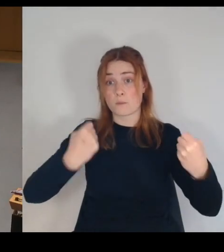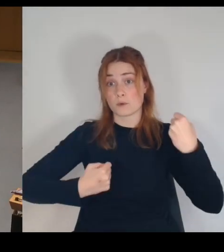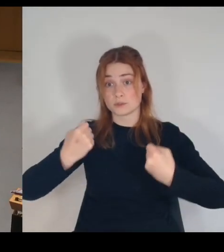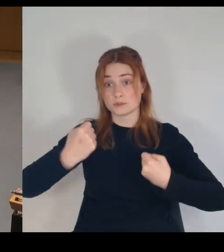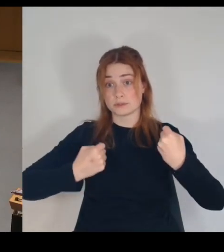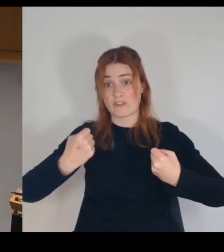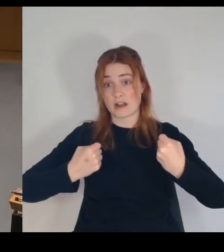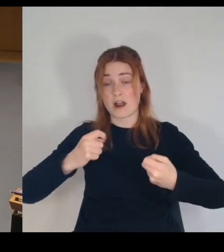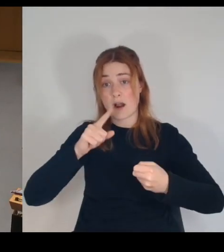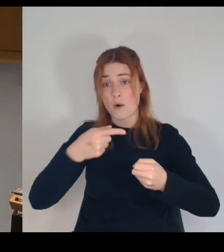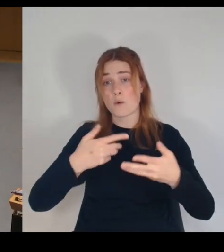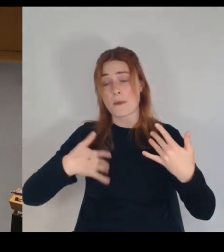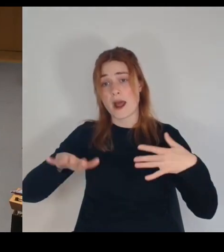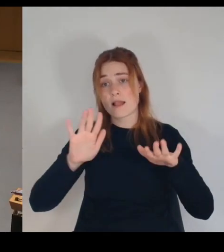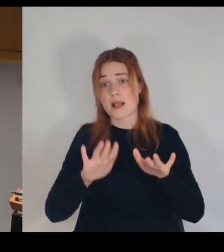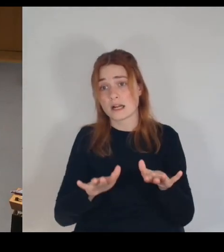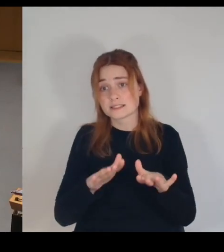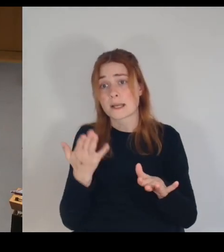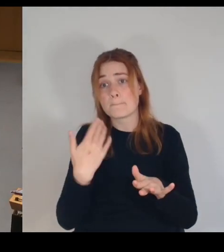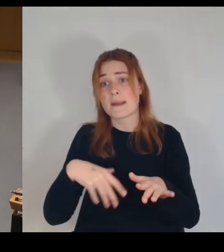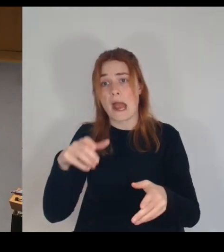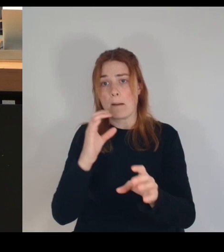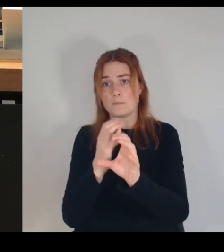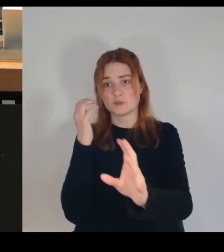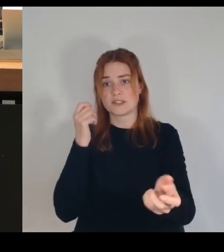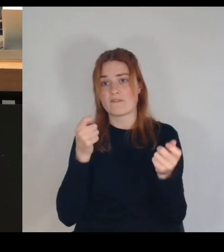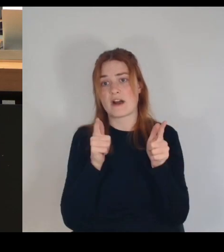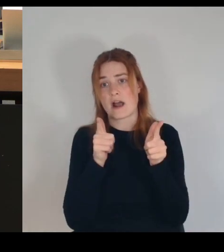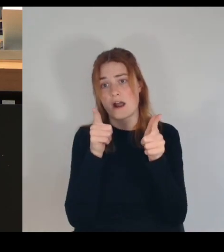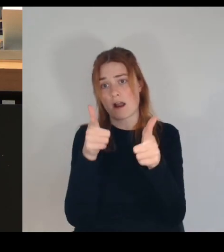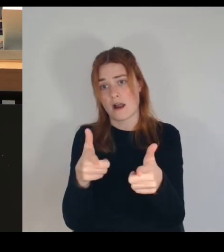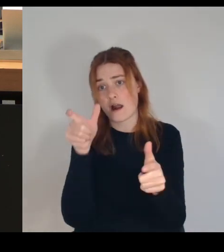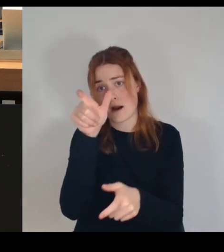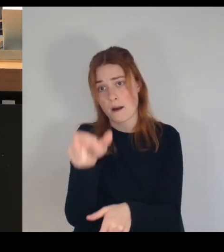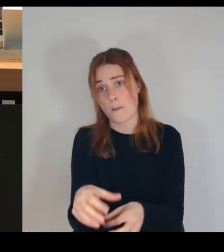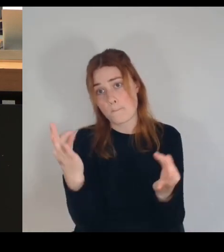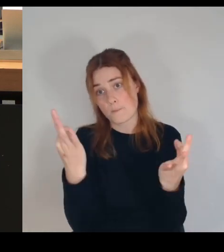Und Rot Grün Rot hat auch vergessen, dass wir in Berlin leistungsfähige U Bahnen benötigen.